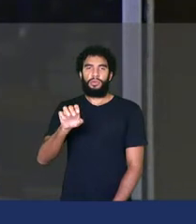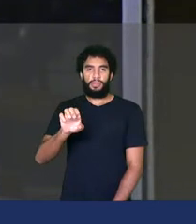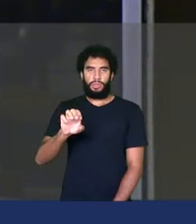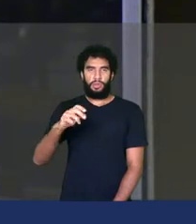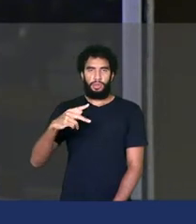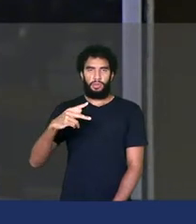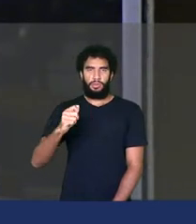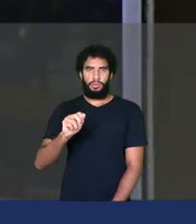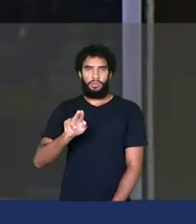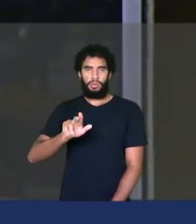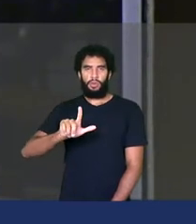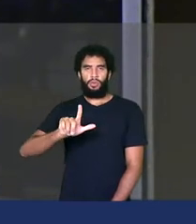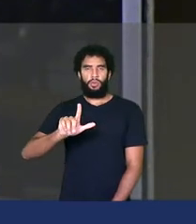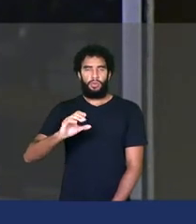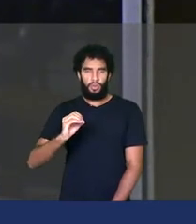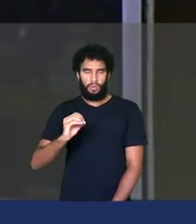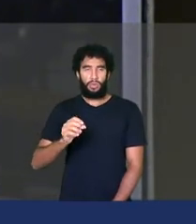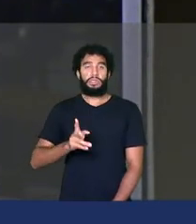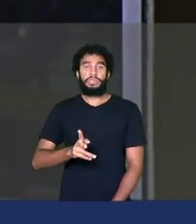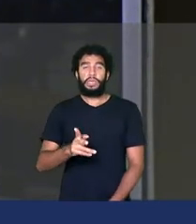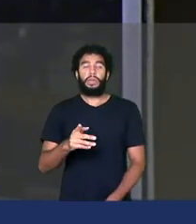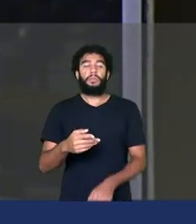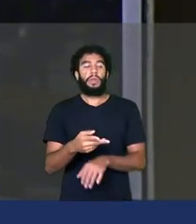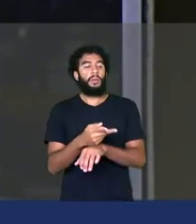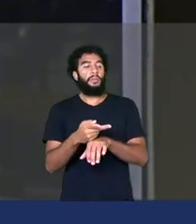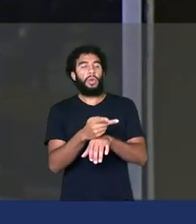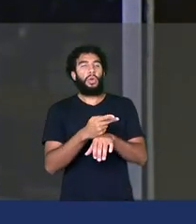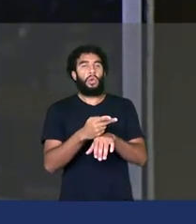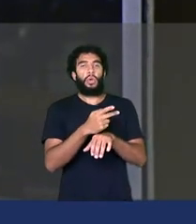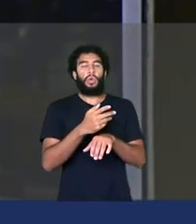ESTÁ SEMPRE ME PROCURANDO E PEDINDO AJUDA AOS MORADORES EM